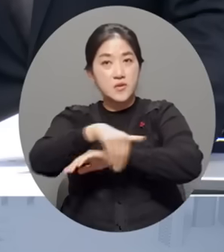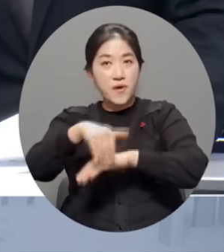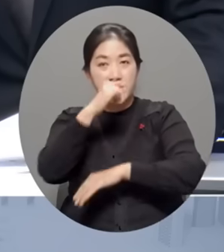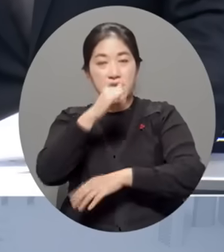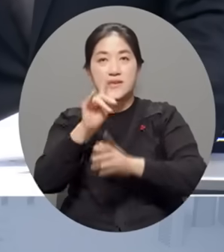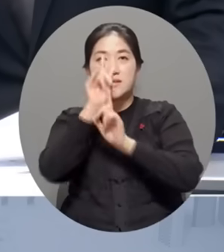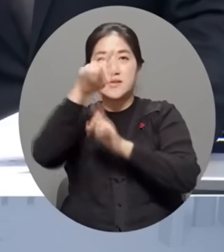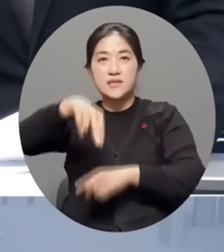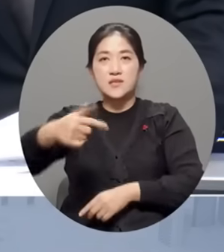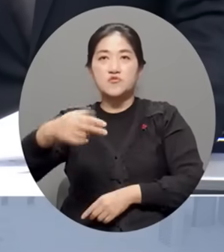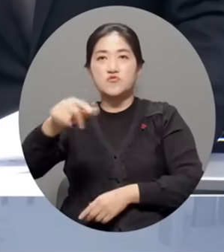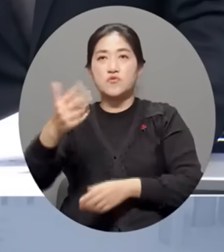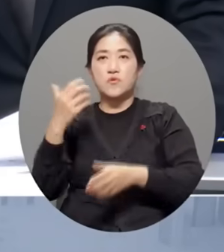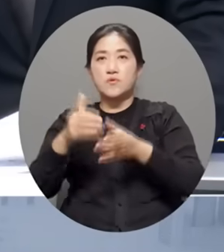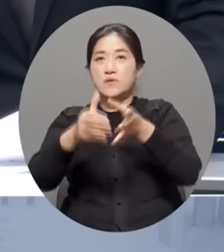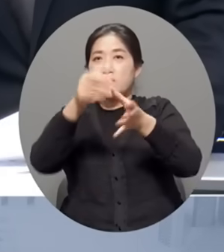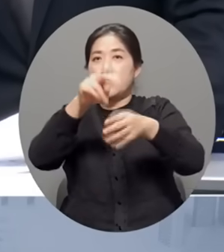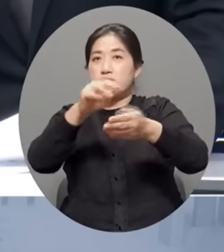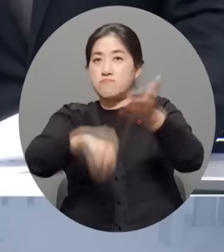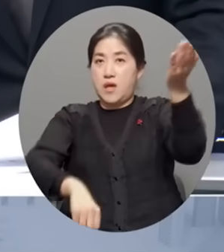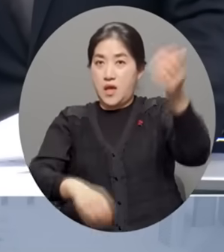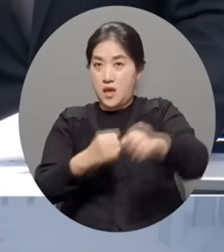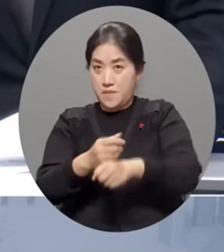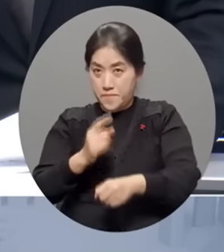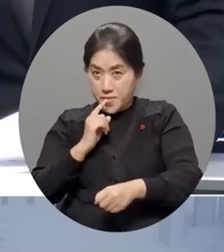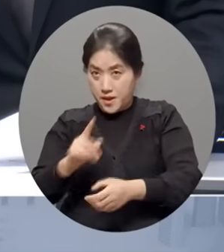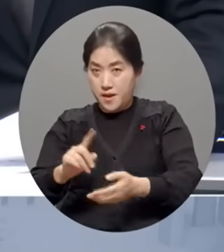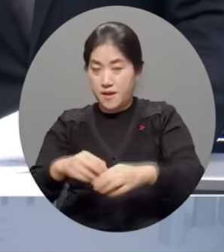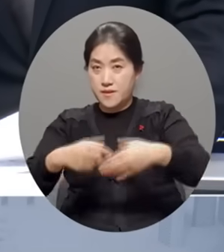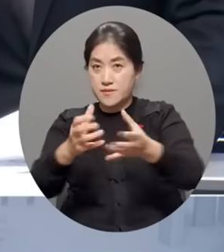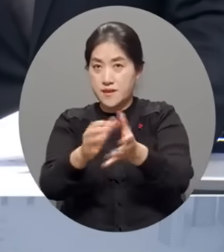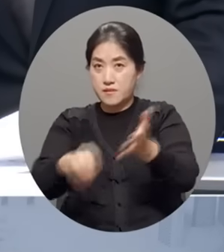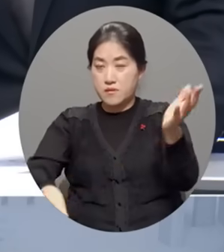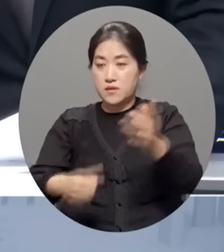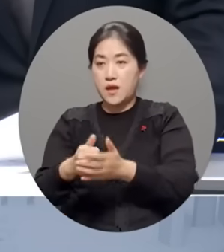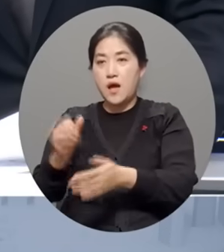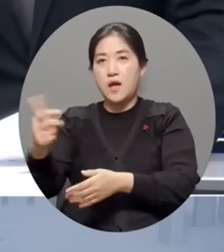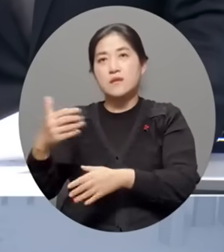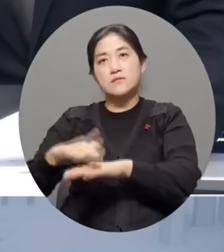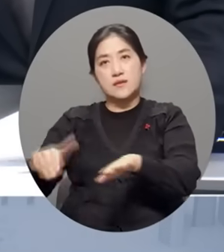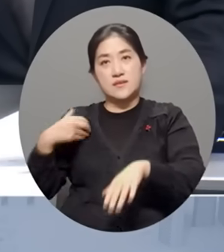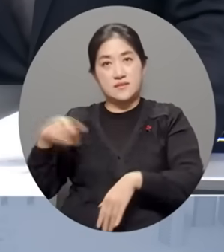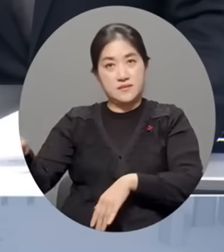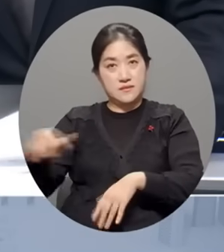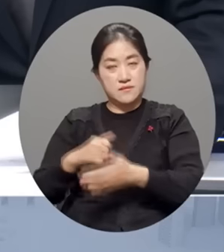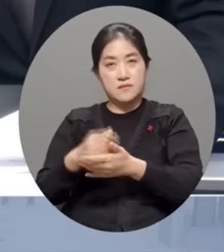또 특검법뿐 아니라 내일 당장 예고돼 있는이준석 전 대표의 탈당도 한 위원장의 과제인데요.